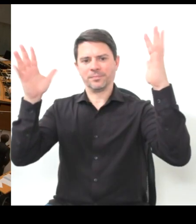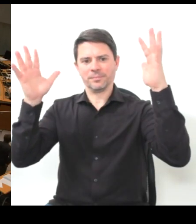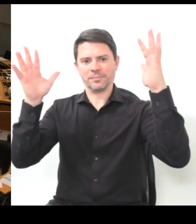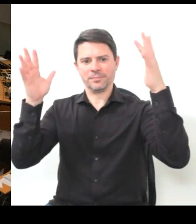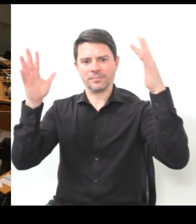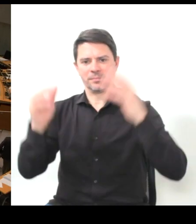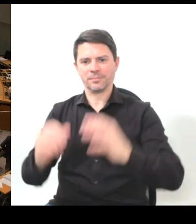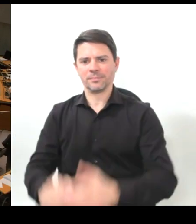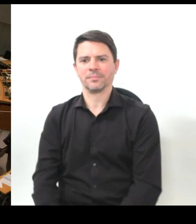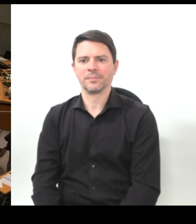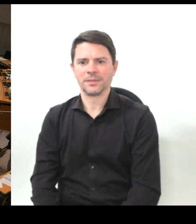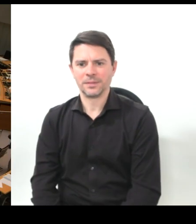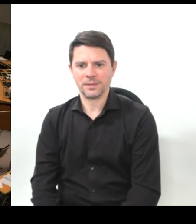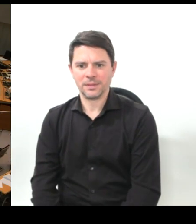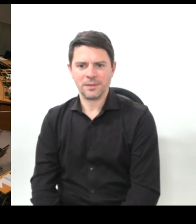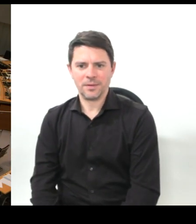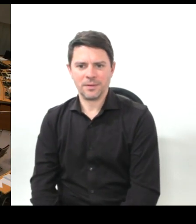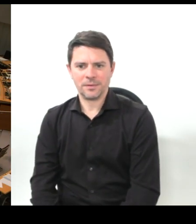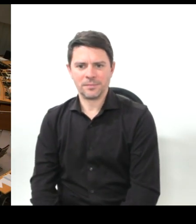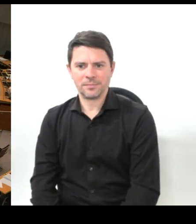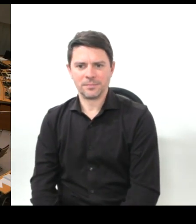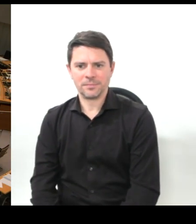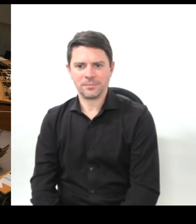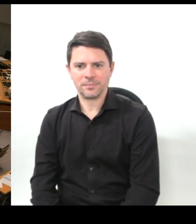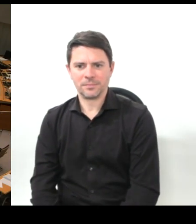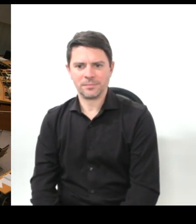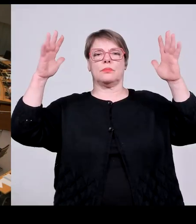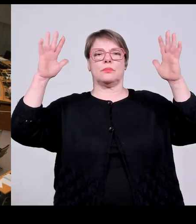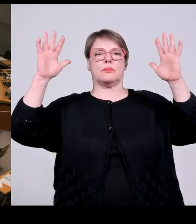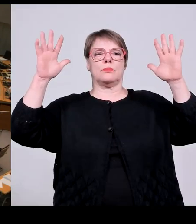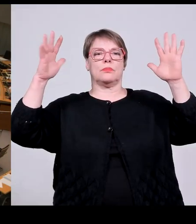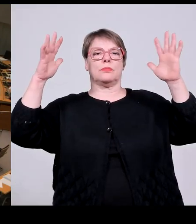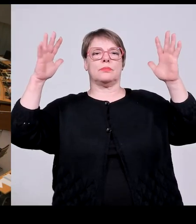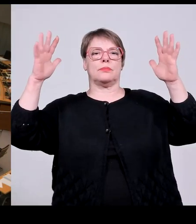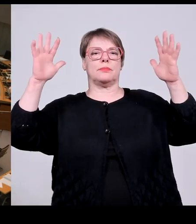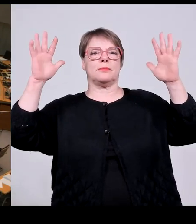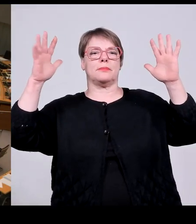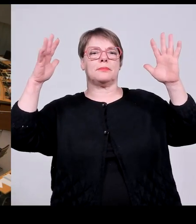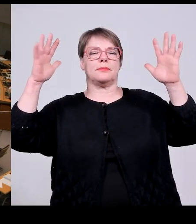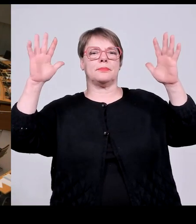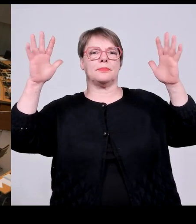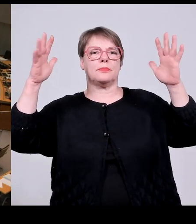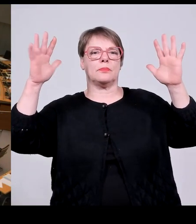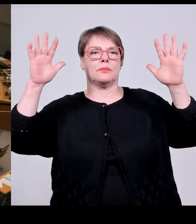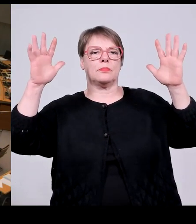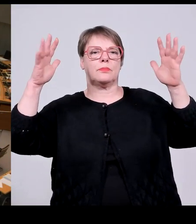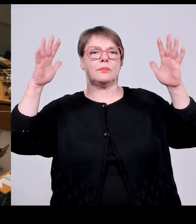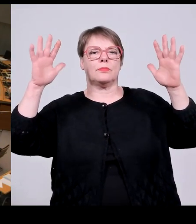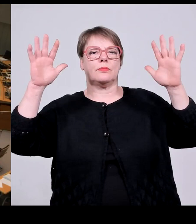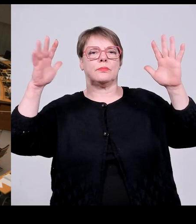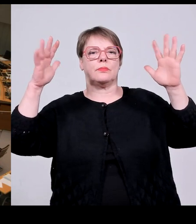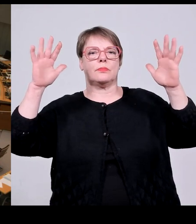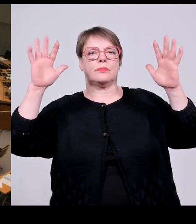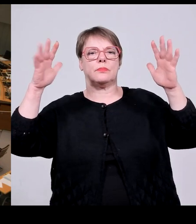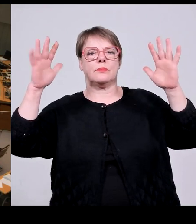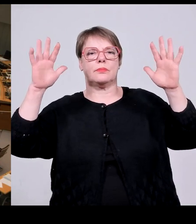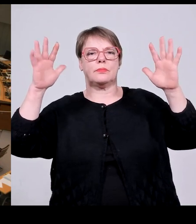Physiotherapie-Ausbildung in Berlin zu ermöglichen. Hätten wir alles haben können, dass es mir viel Logo Therapeuten und die andere Gesundheitsberufe geht